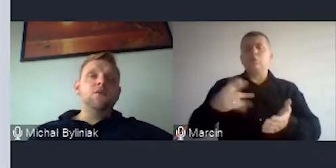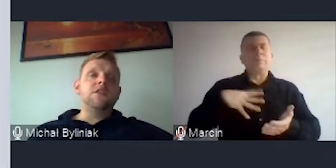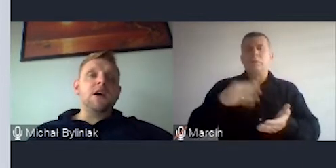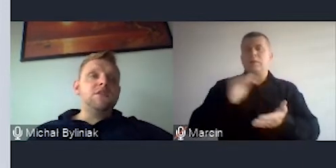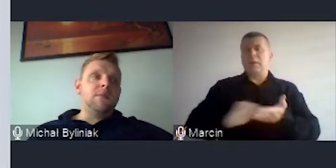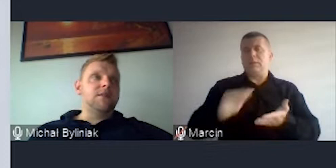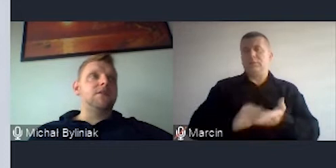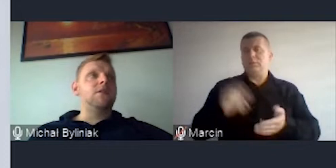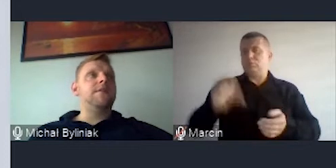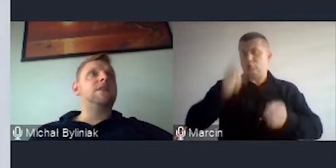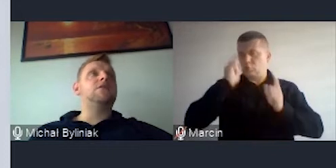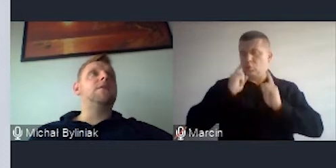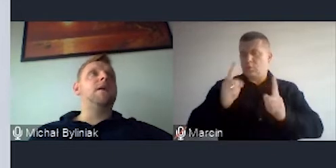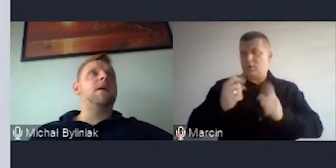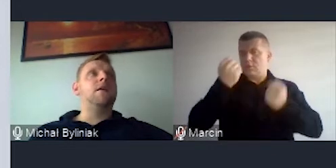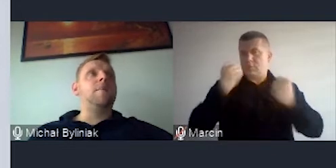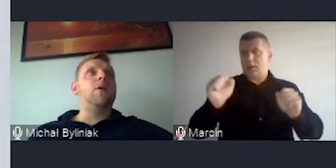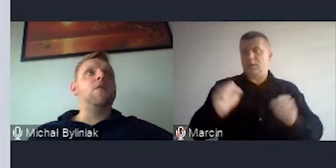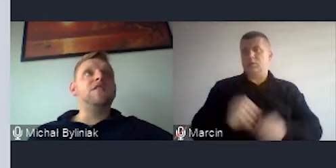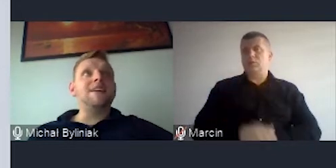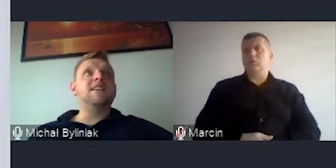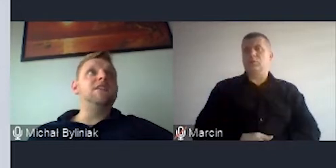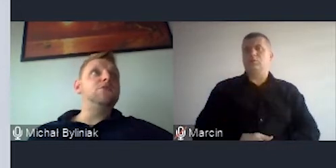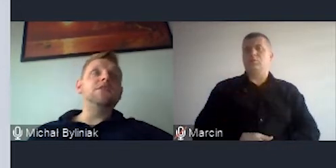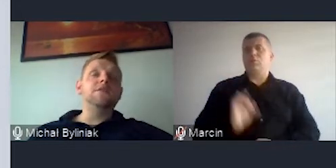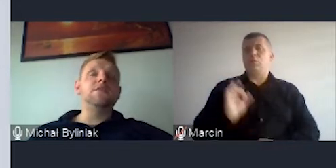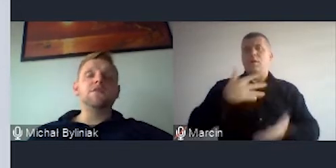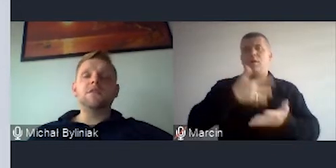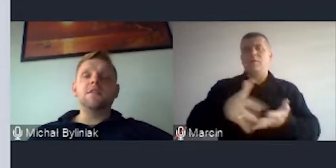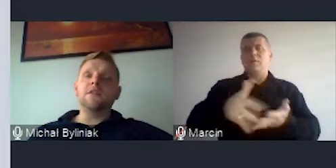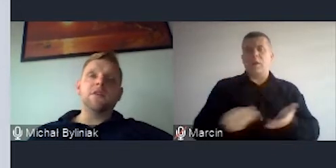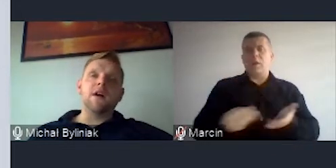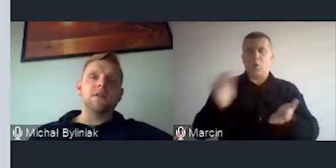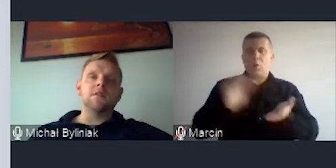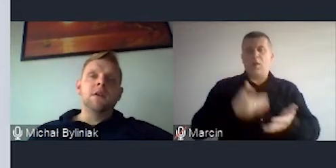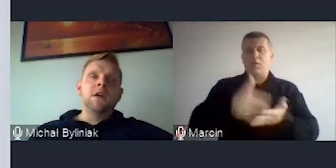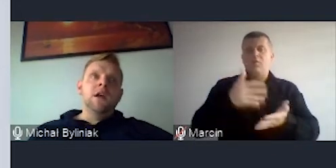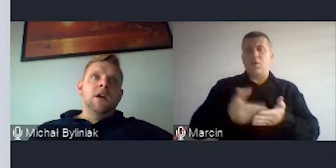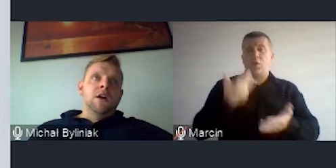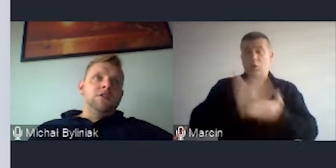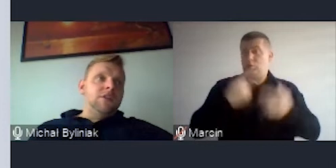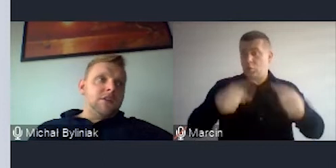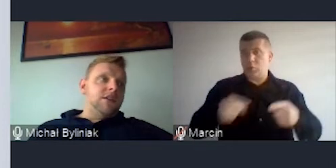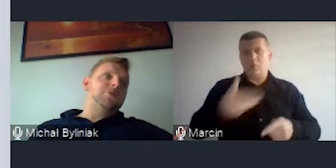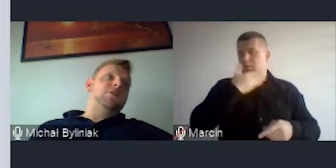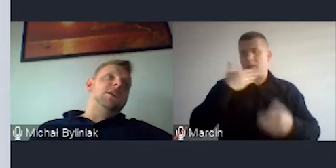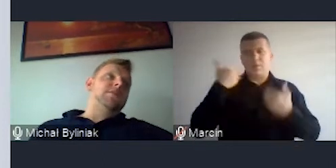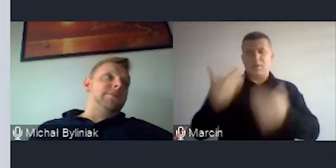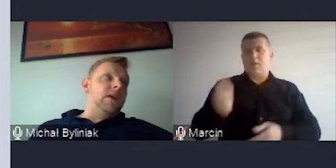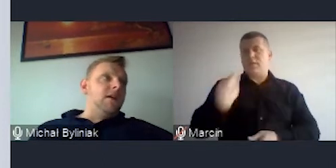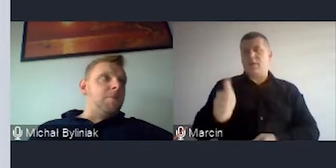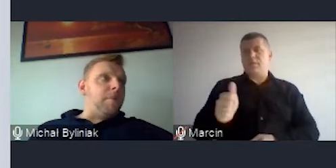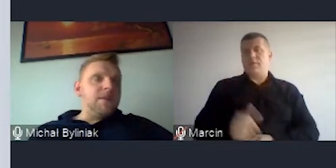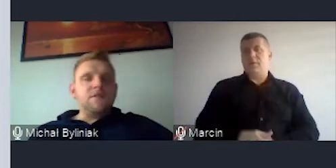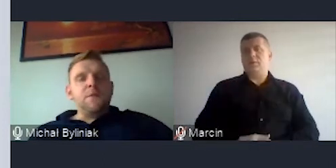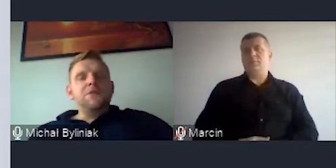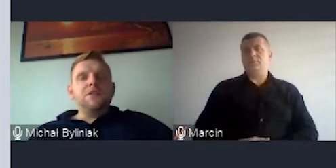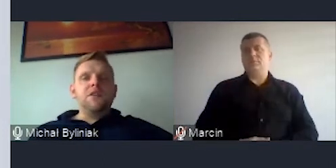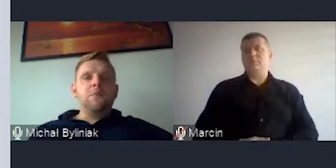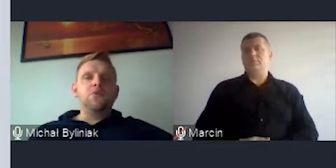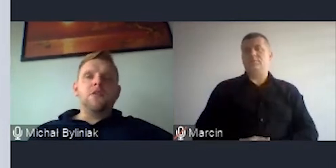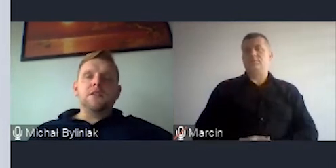I uważajcie bardzo na to, bo wydatek nie ujęty we wniosku jest niekwalifikowalny, czyli jeśli na przykład Państwo będziecie budować